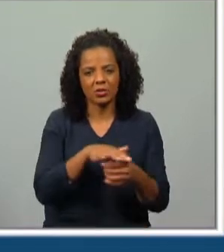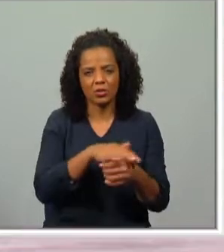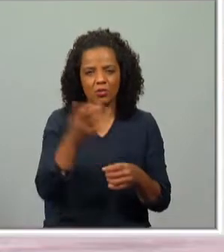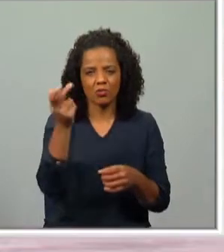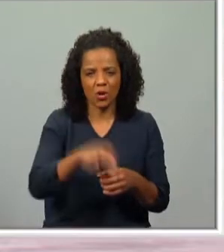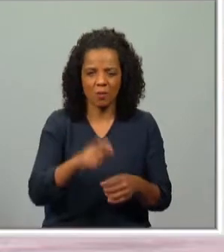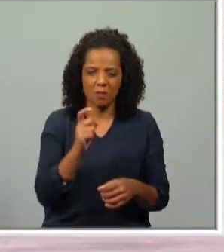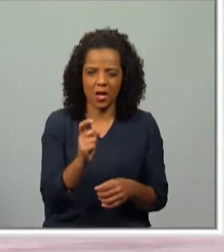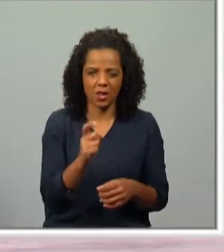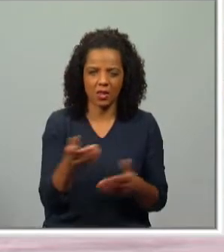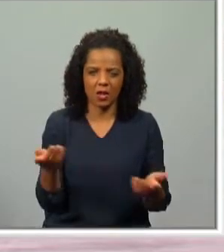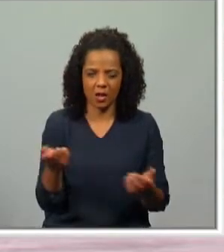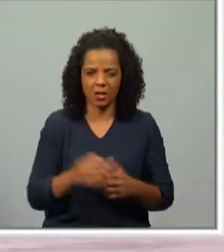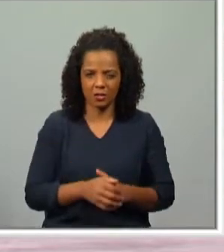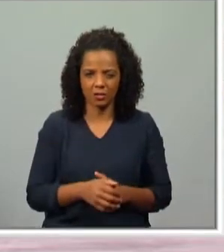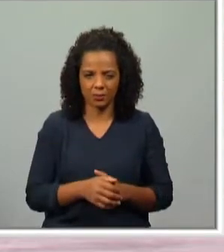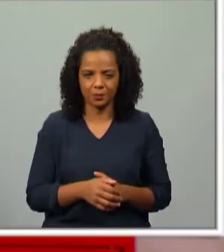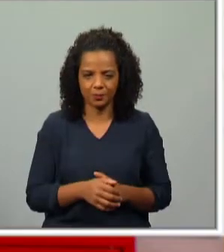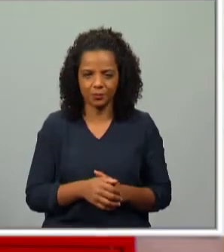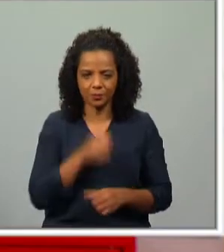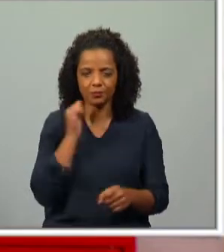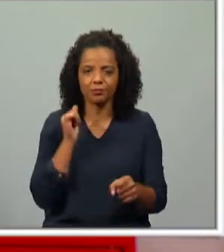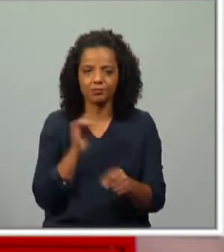maldade destas que é 這個邪惡是